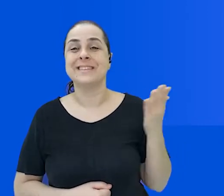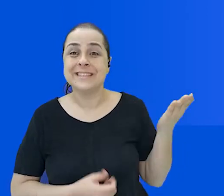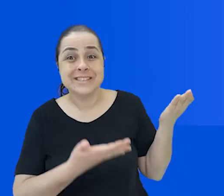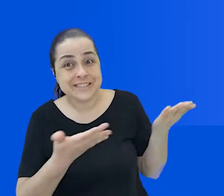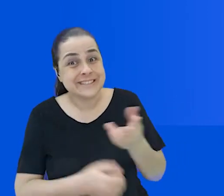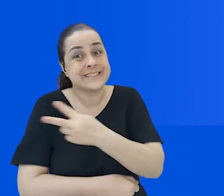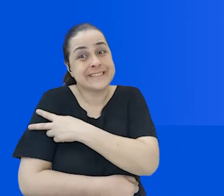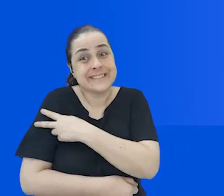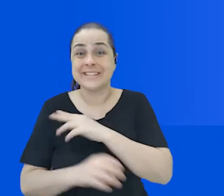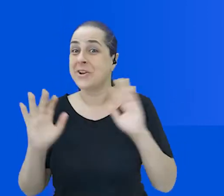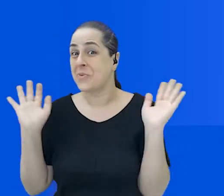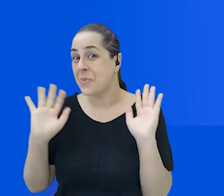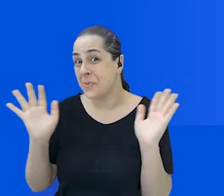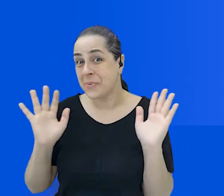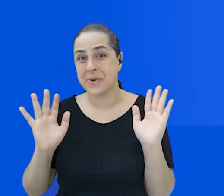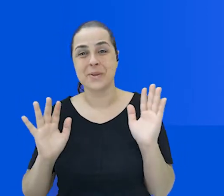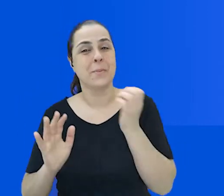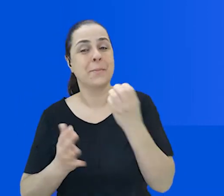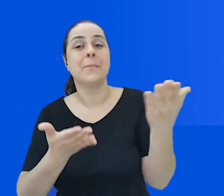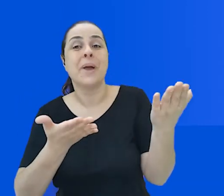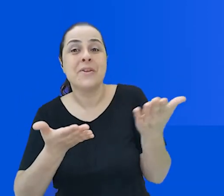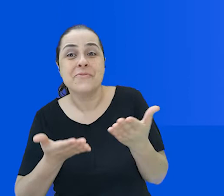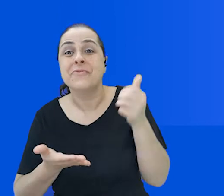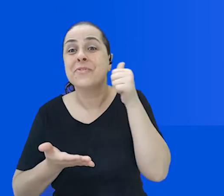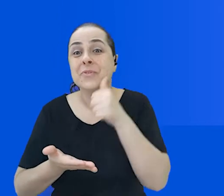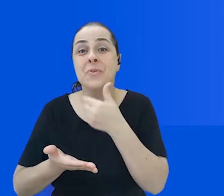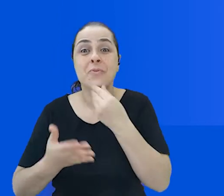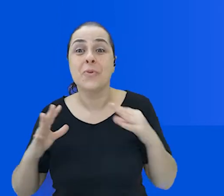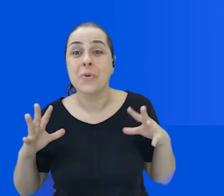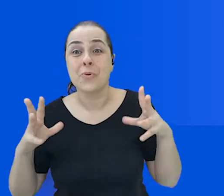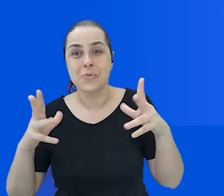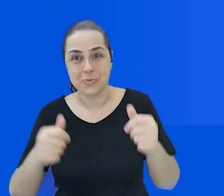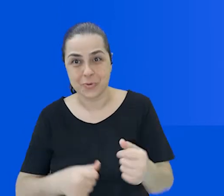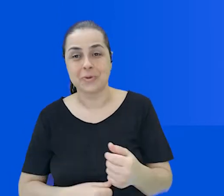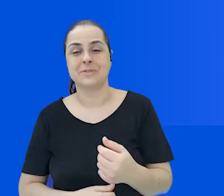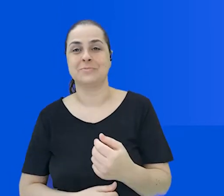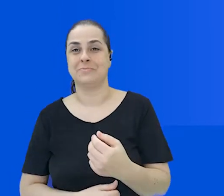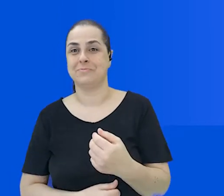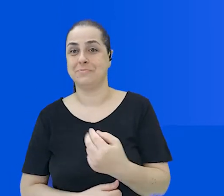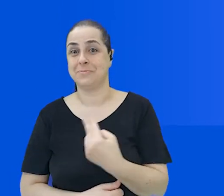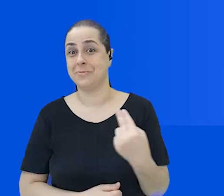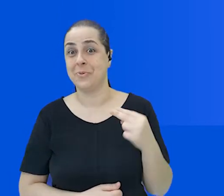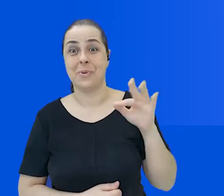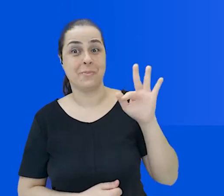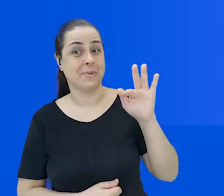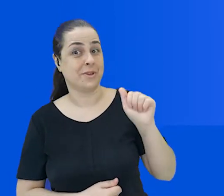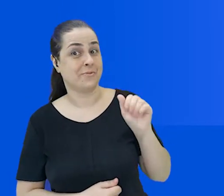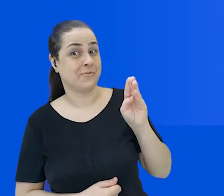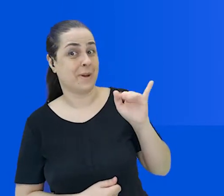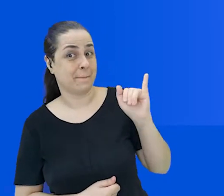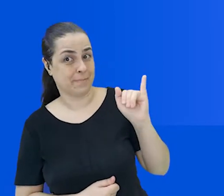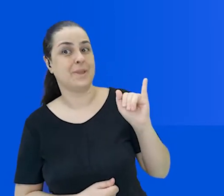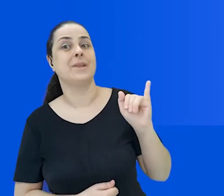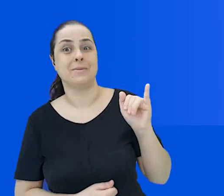Oi Cá! Bem-vindos, bem-vindas, sou Fabi Gutierrez, a outra sócia de Carlotas.